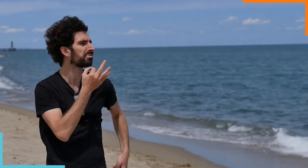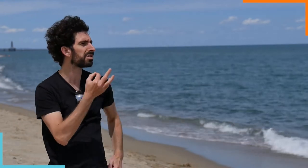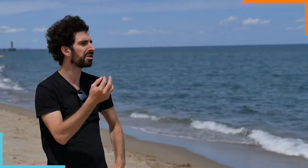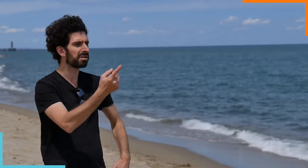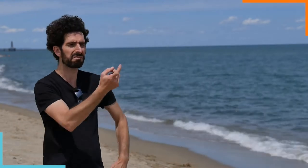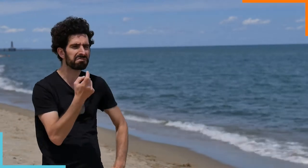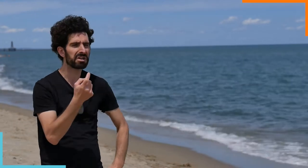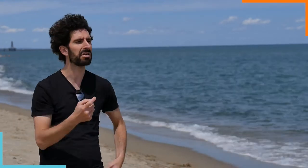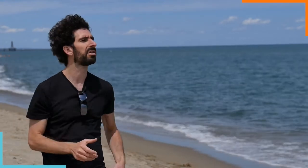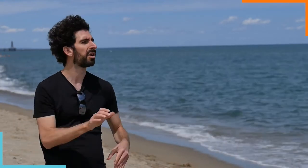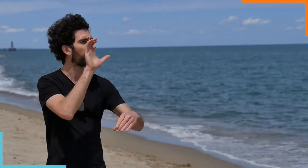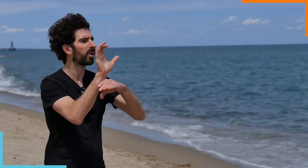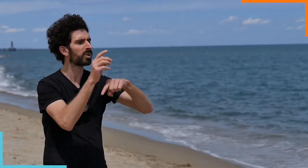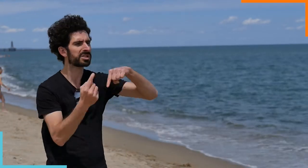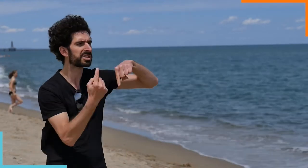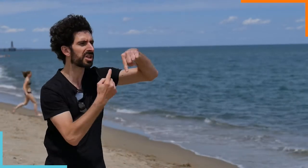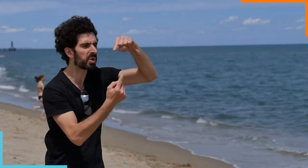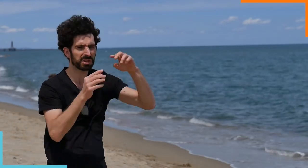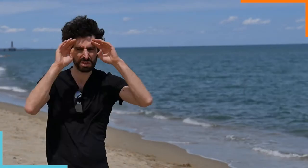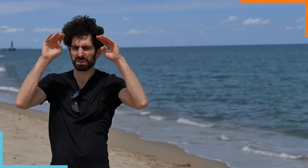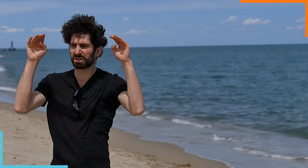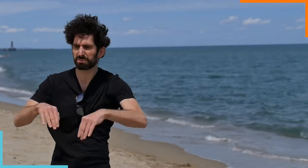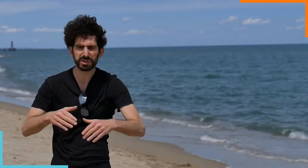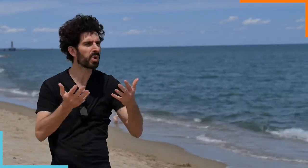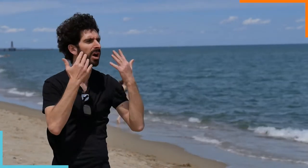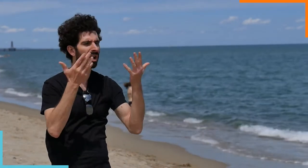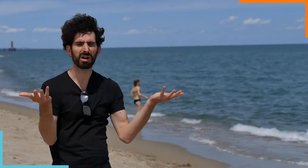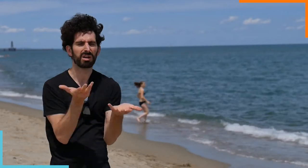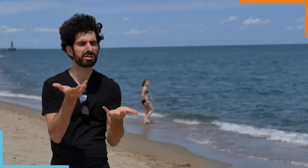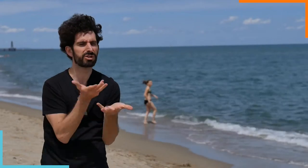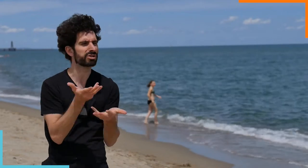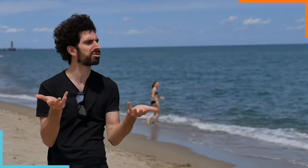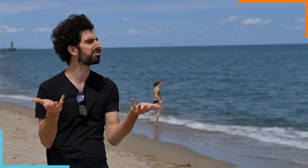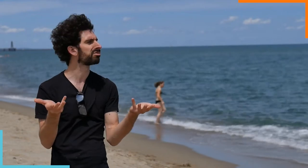Il me dit que ça vient des anticyclones, de dépressions et d'échanges d'air.